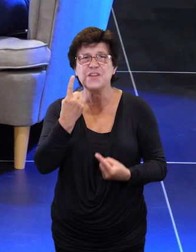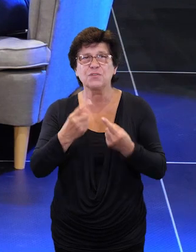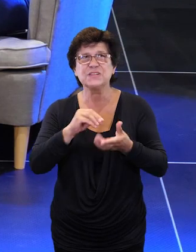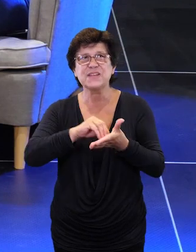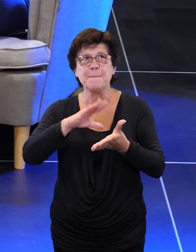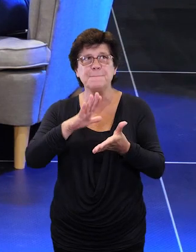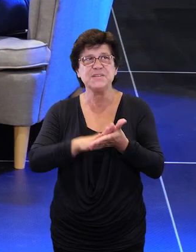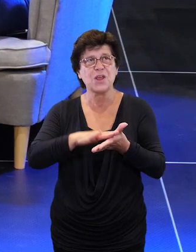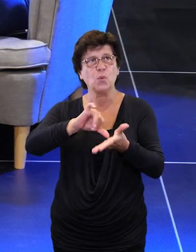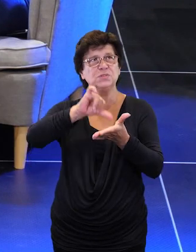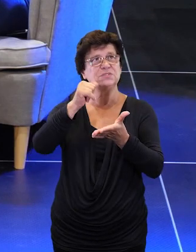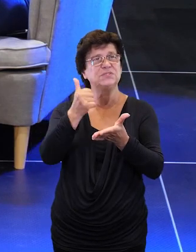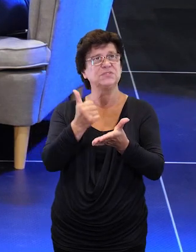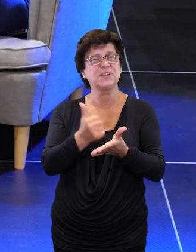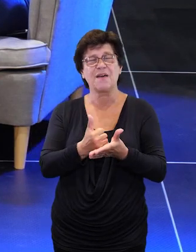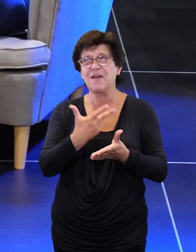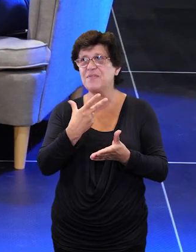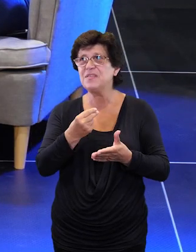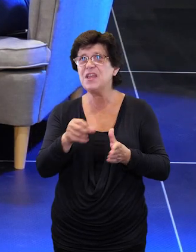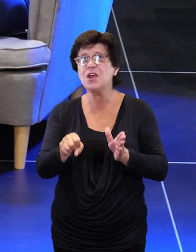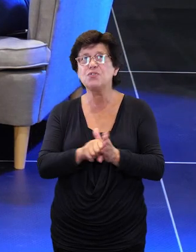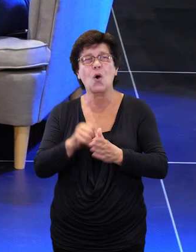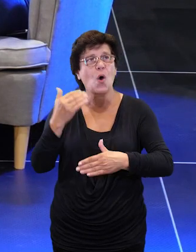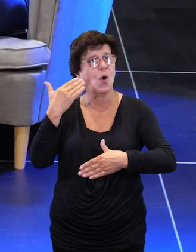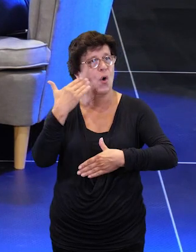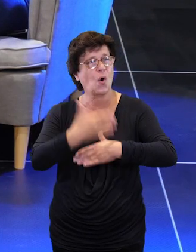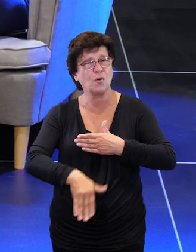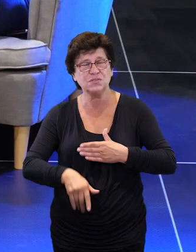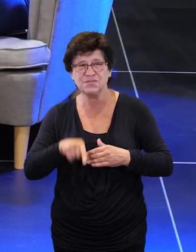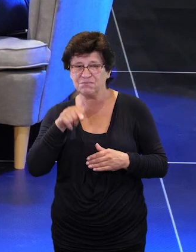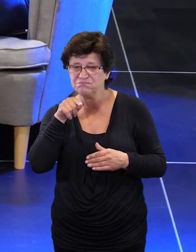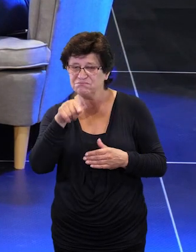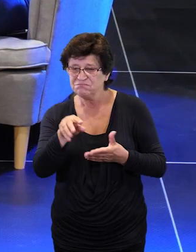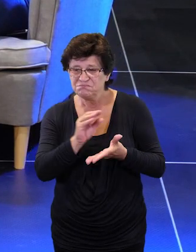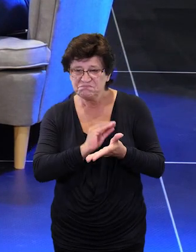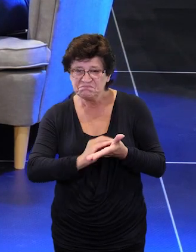że nie do końca one licują z praktyką.